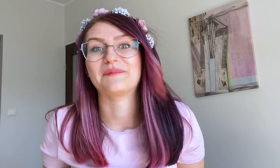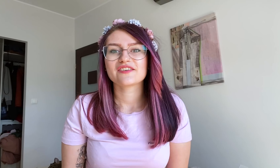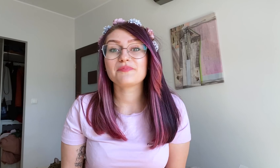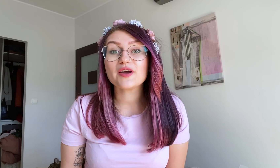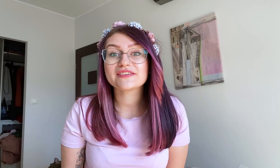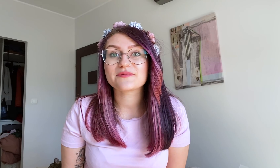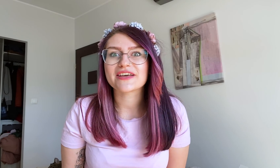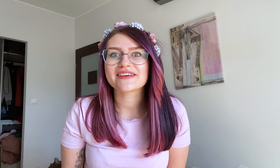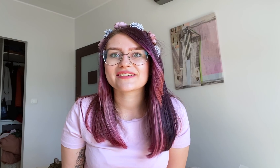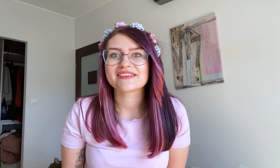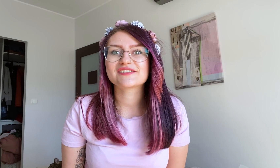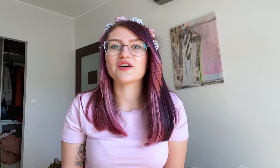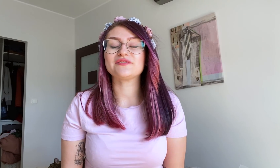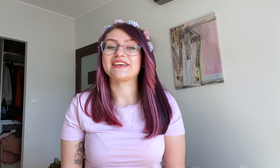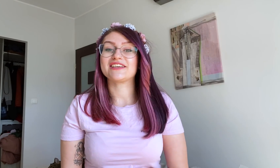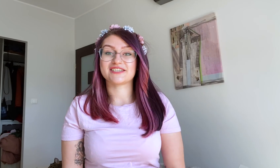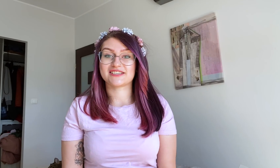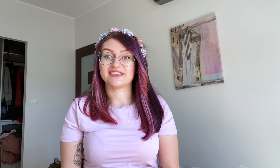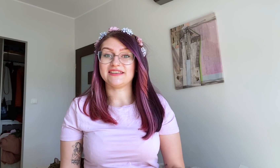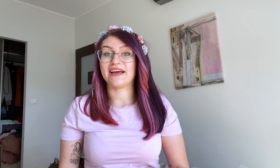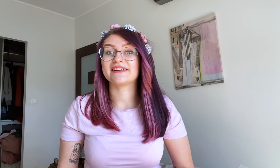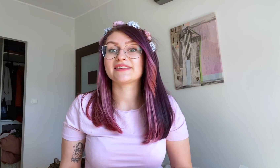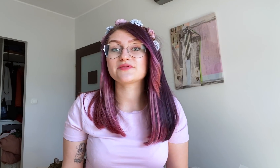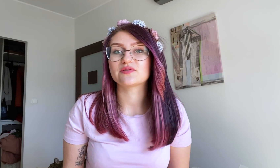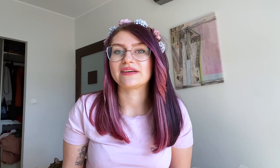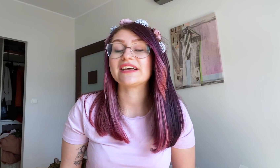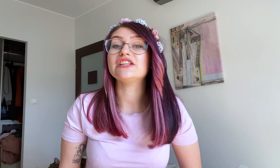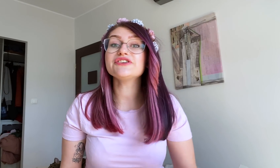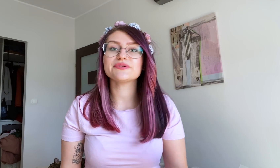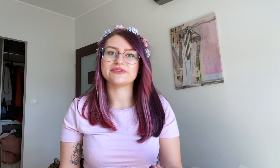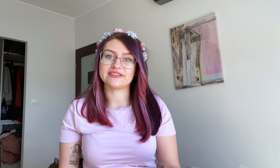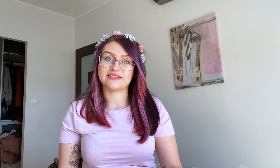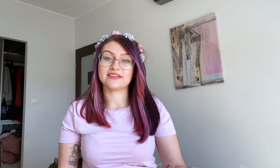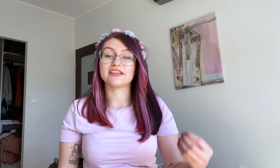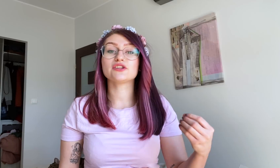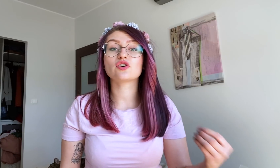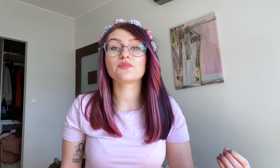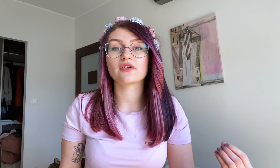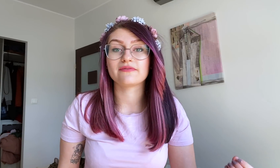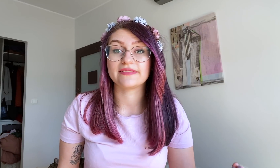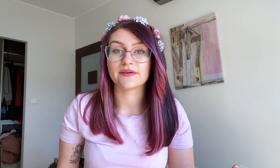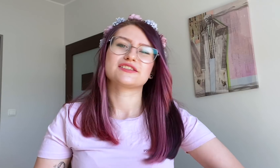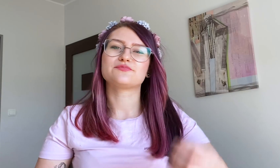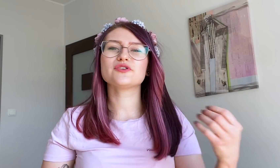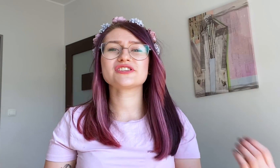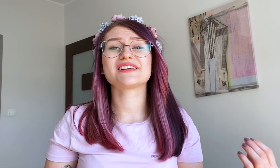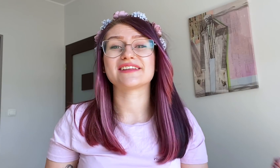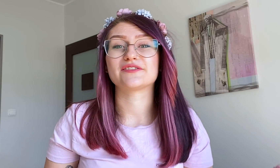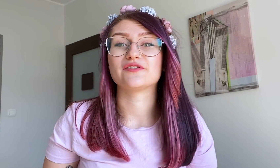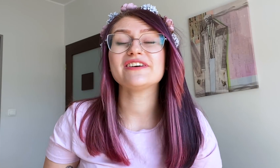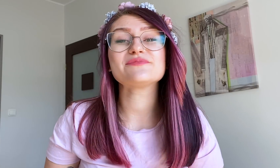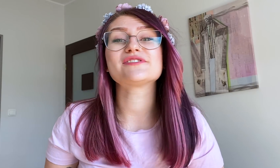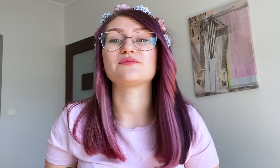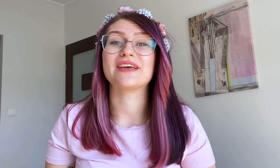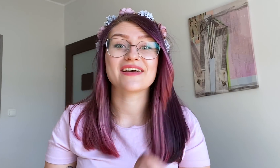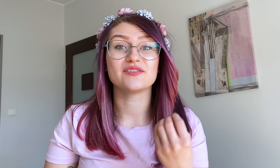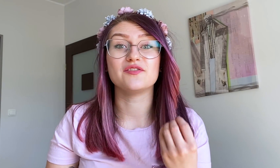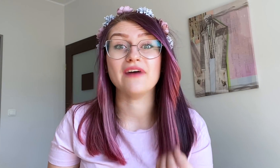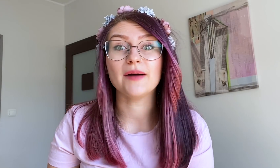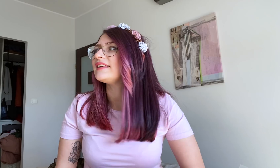W PJM-ie są takie rzeczy jak na przykład liczebniki inkorporowane. Spójrzcie na to, weźmy sobie "dwa".